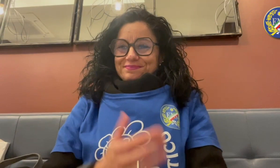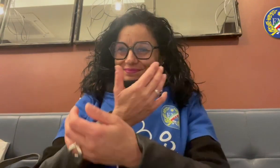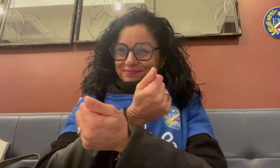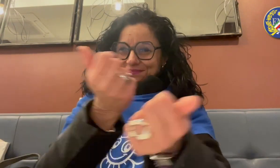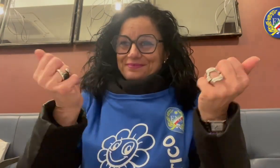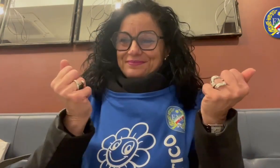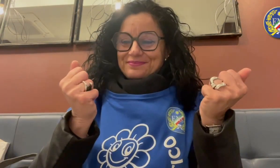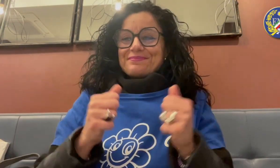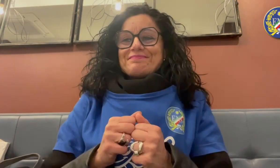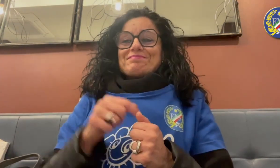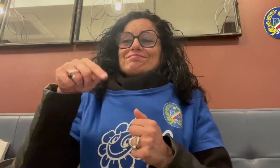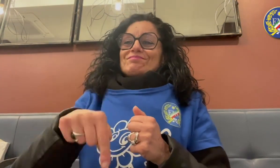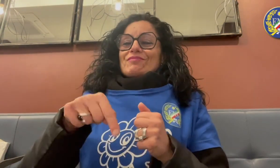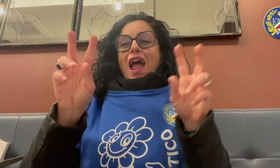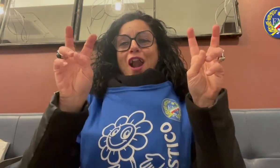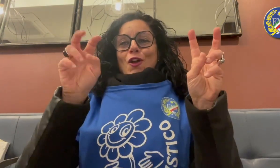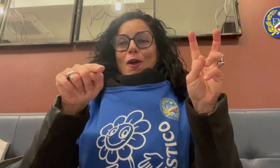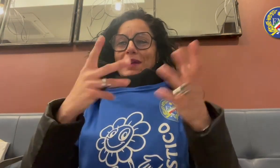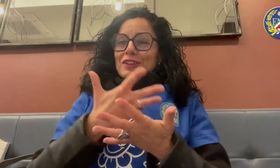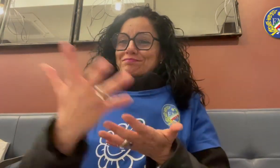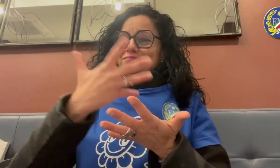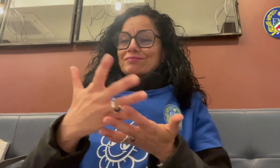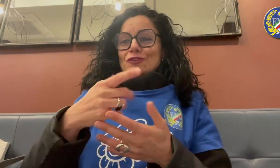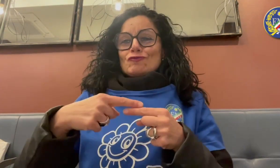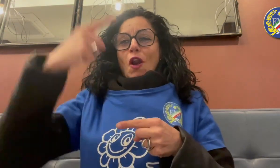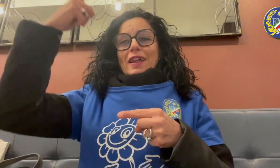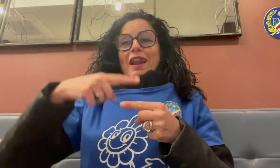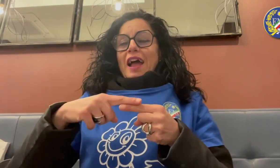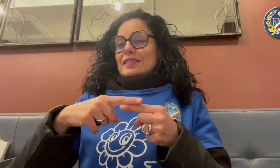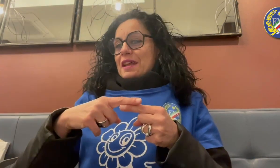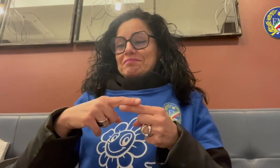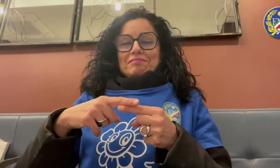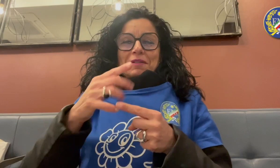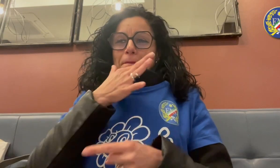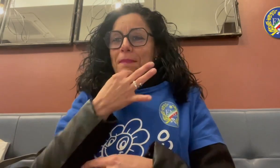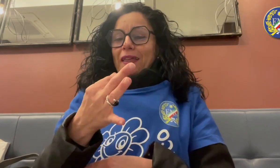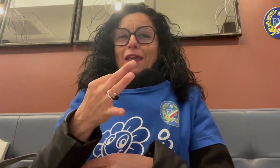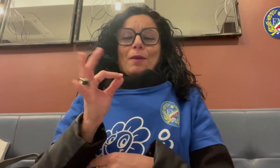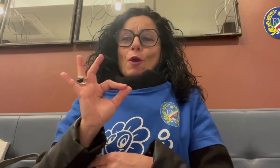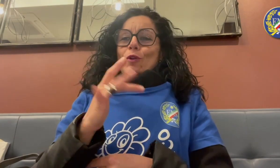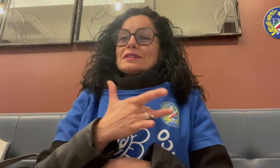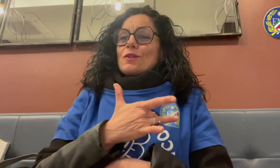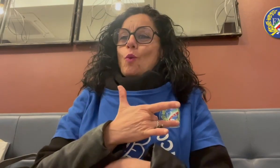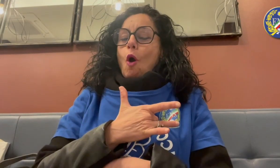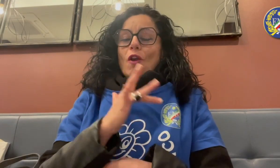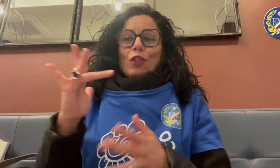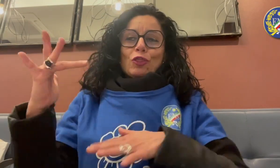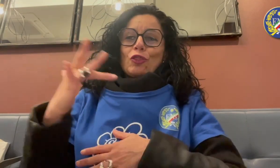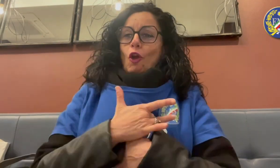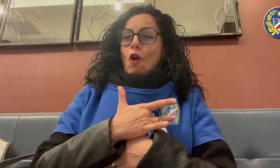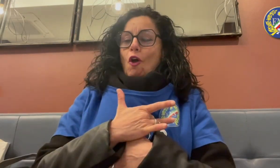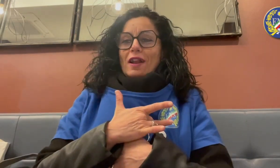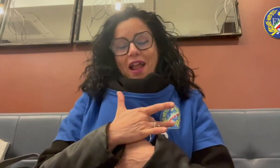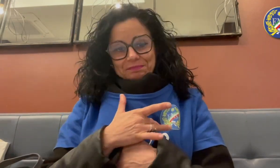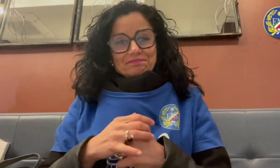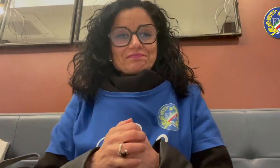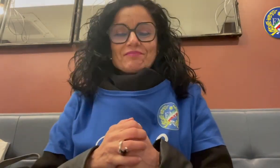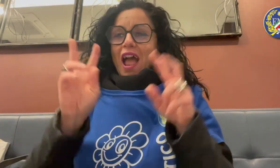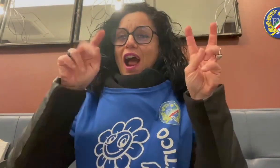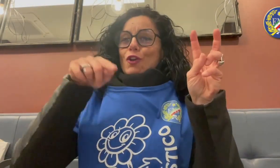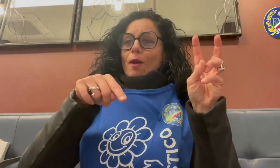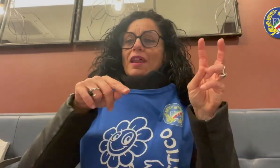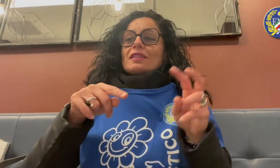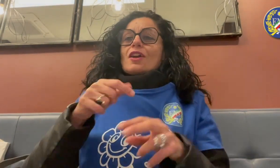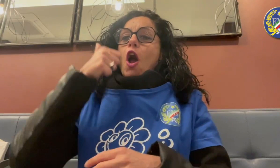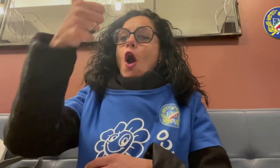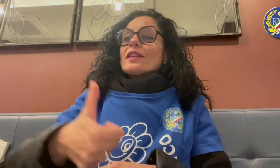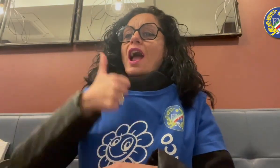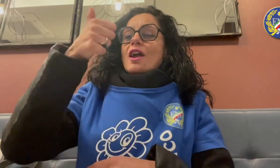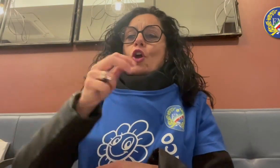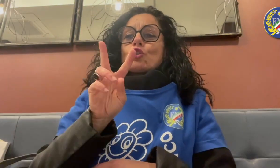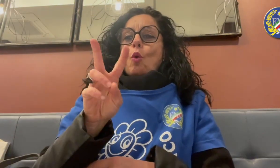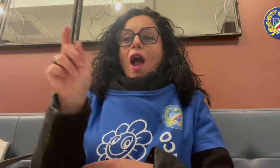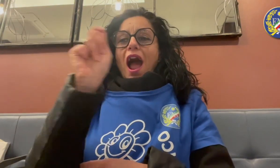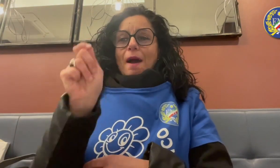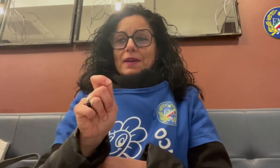Ciao a tutti! Desidero condividere con voi il resoconto di quella che è stata una giornata particolarmente toccante. Ogni anno, il 2 aprile, si celebra la